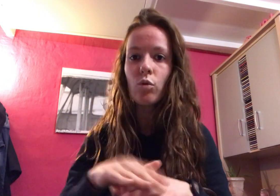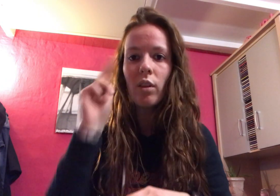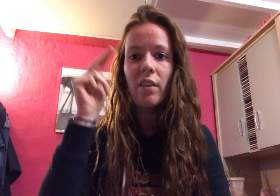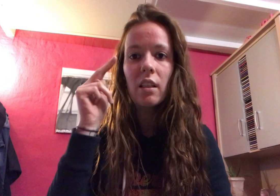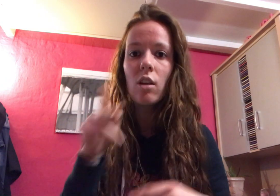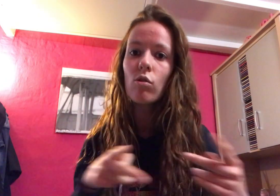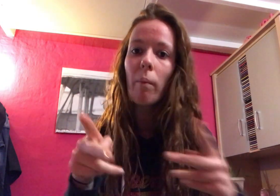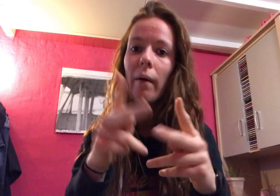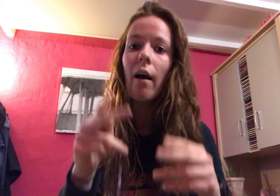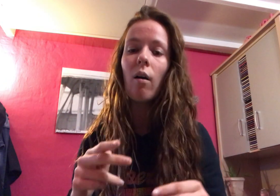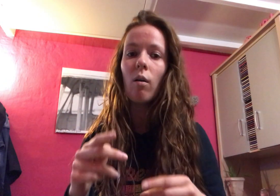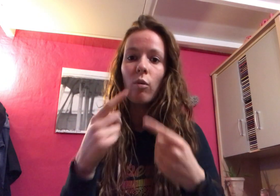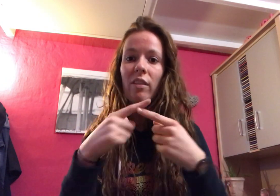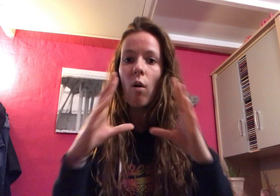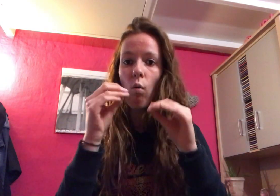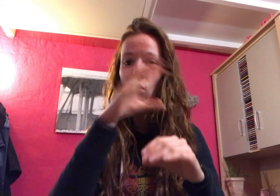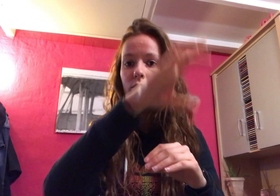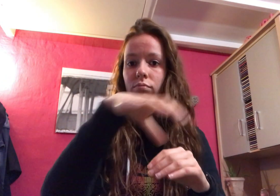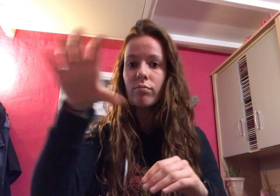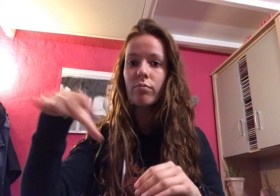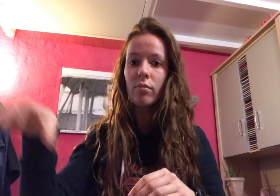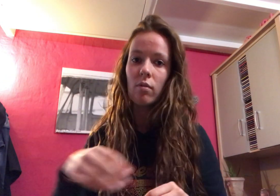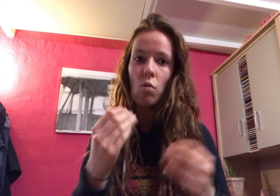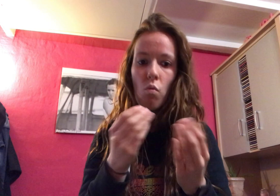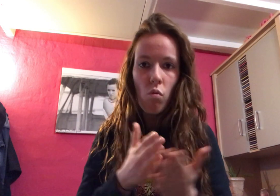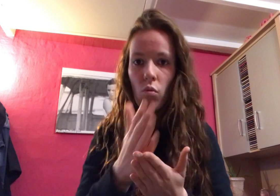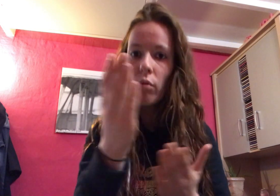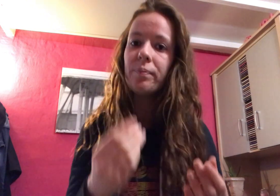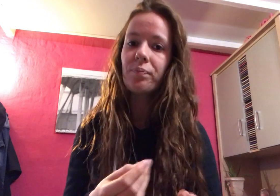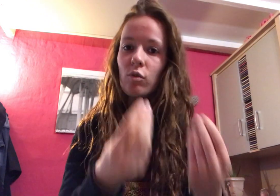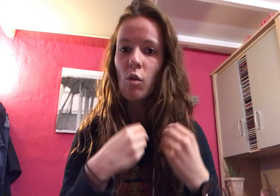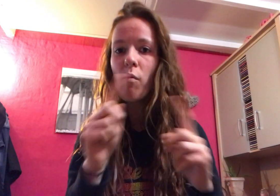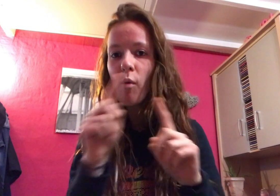à reconnaître les chemins d’accès à l’université à mieux m'y retrouver les différents lieux de cours.